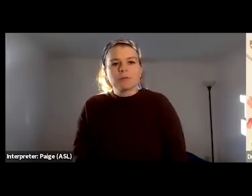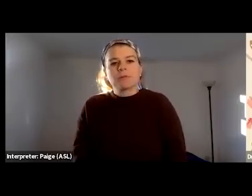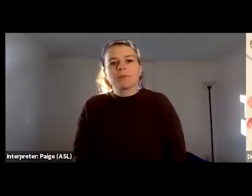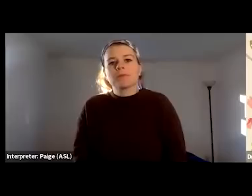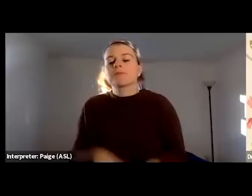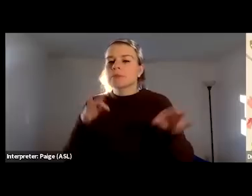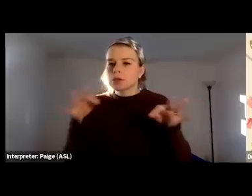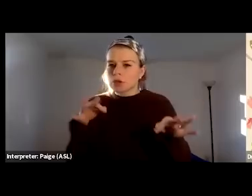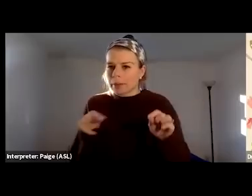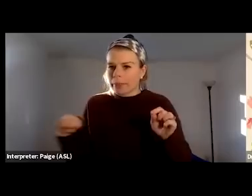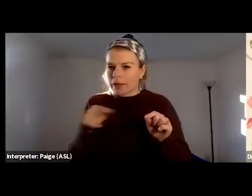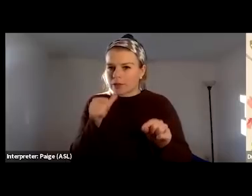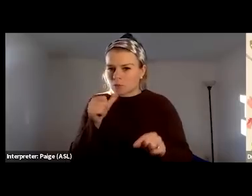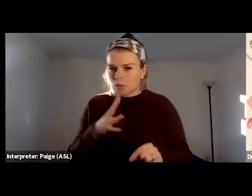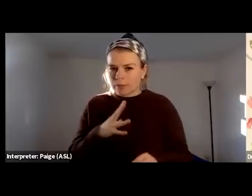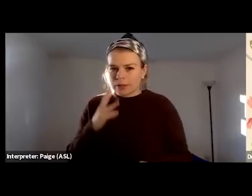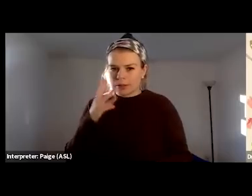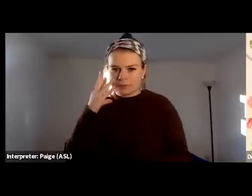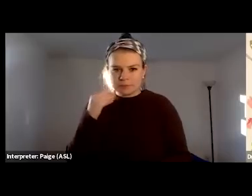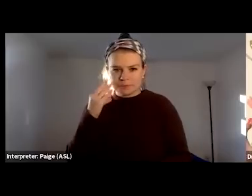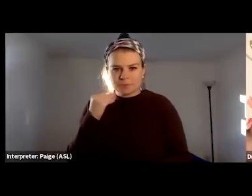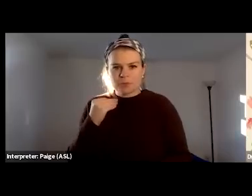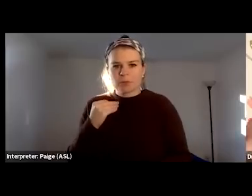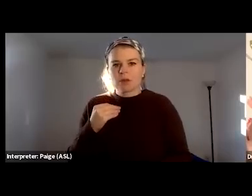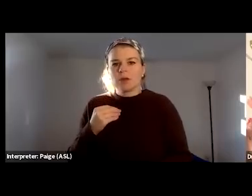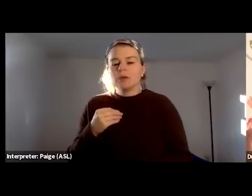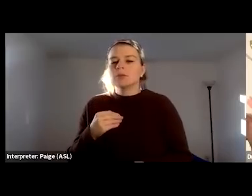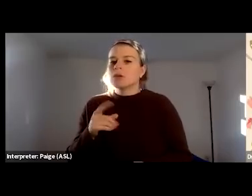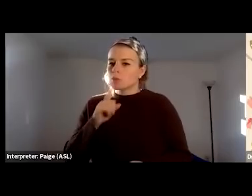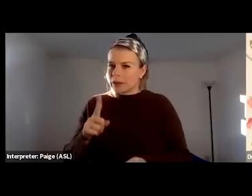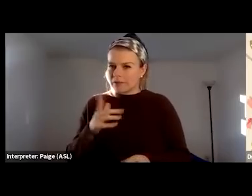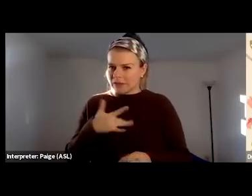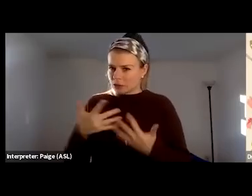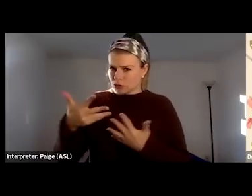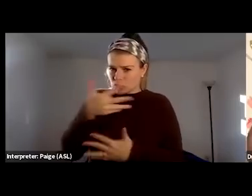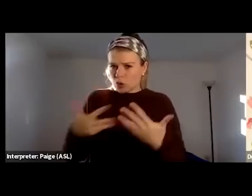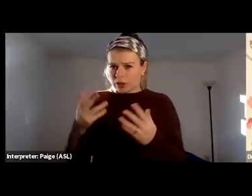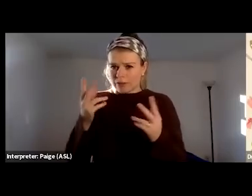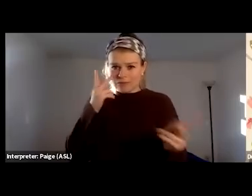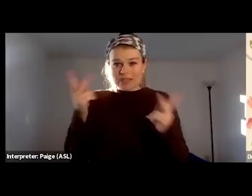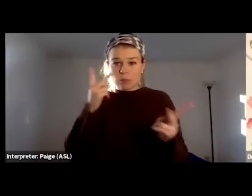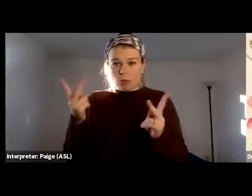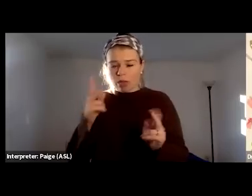que estas mujeres atraviesan, por un lado realmente visibles socialmente ya que a menudo son públicamente escrutadas y juzgadas